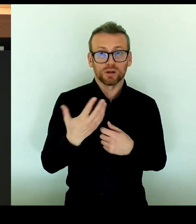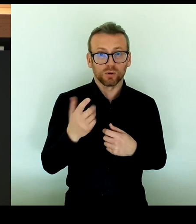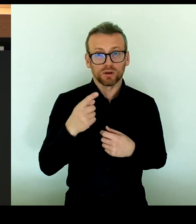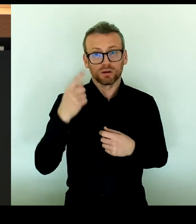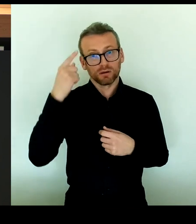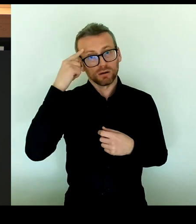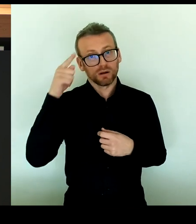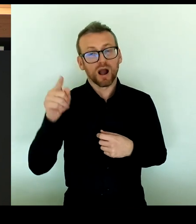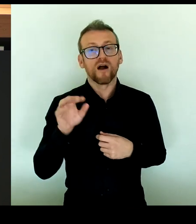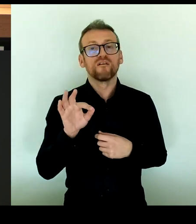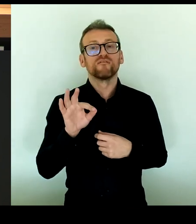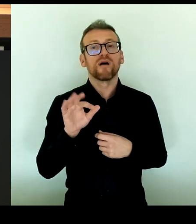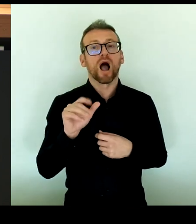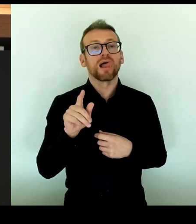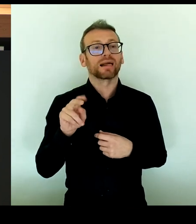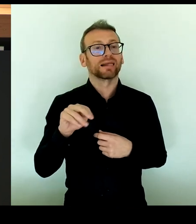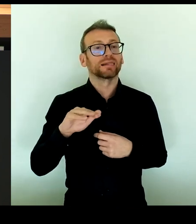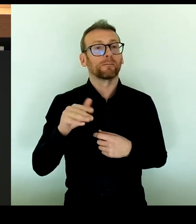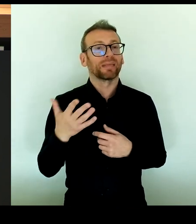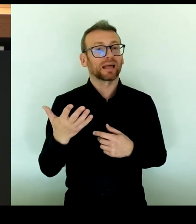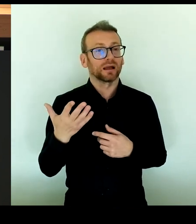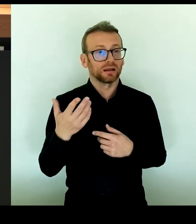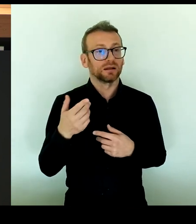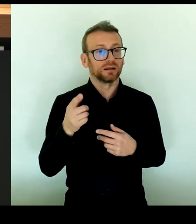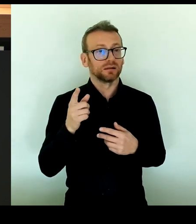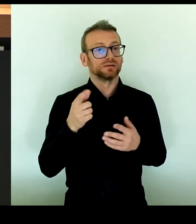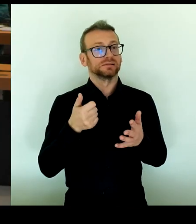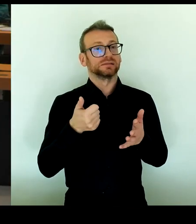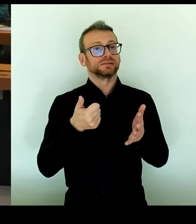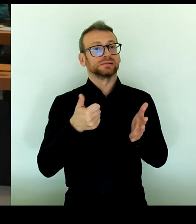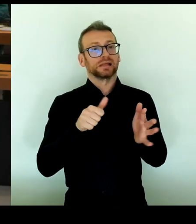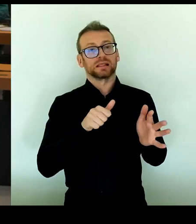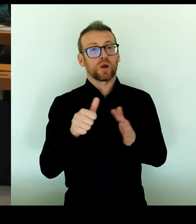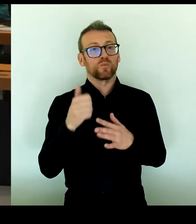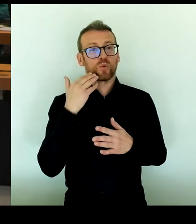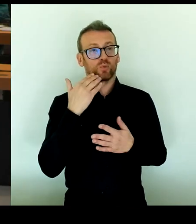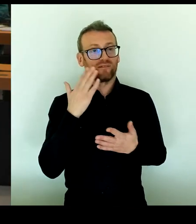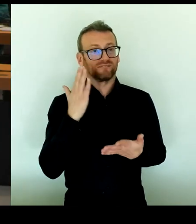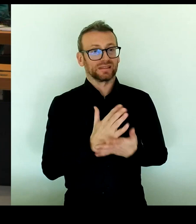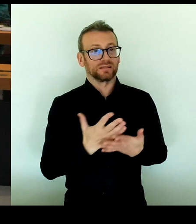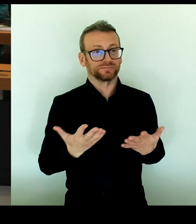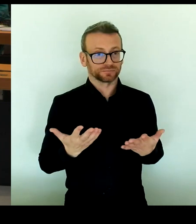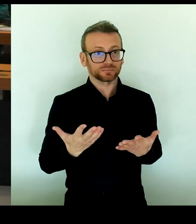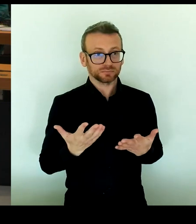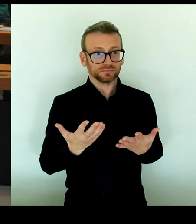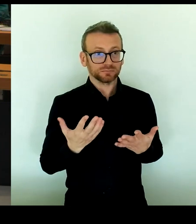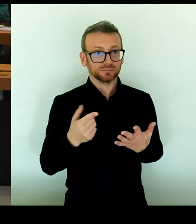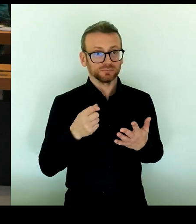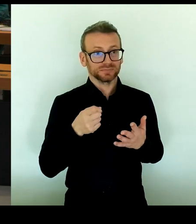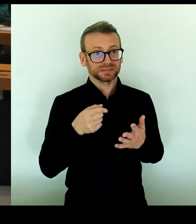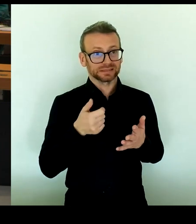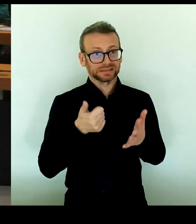Und sind Sie auch mit uns der Meinung, dass man nicht jede grüne Wiese voll bauen kann? Das würde mich wundern. Die CDU hat bisher immer das